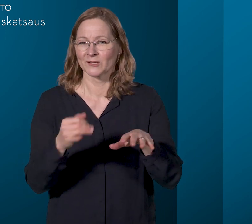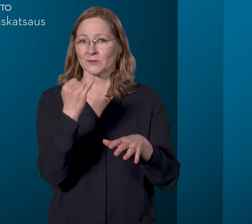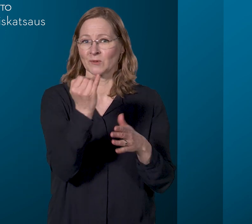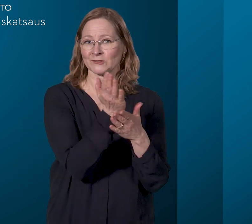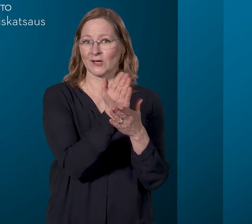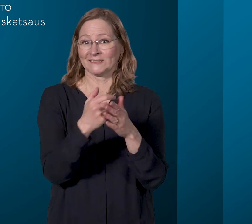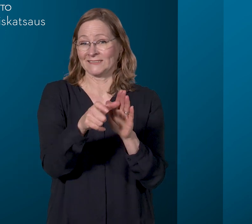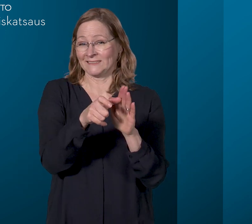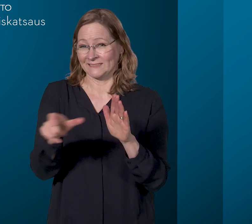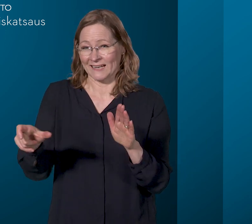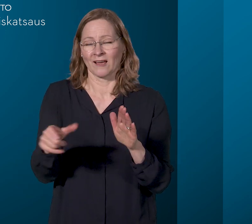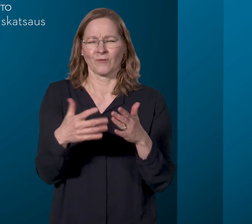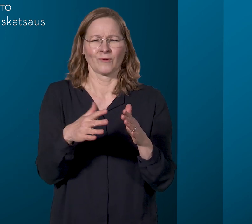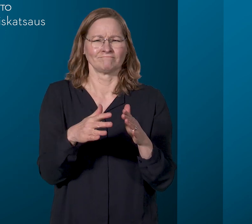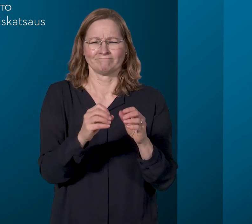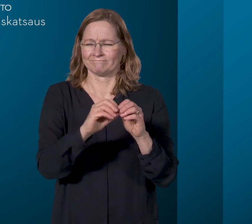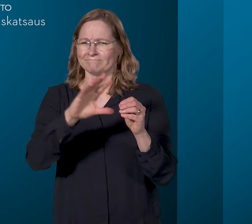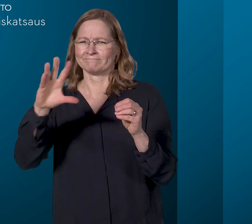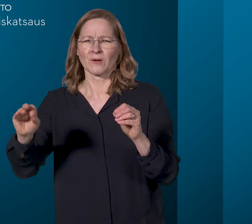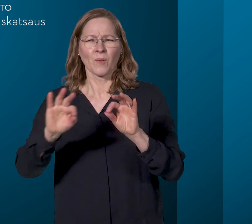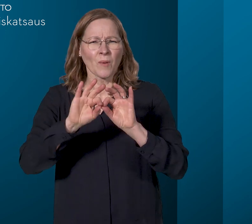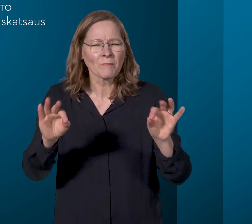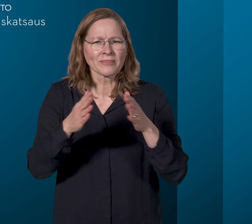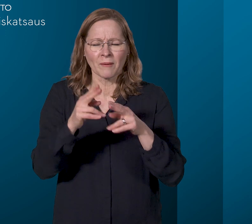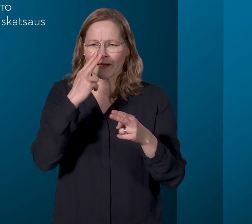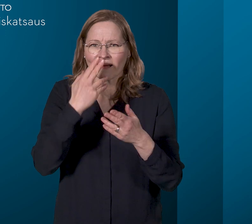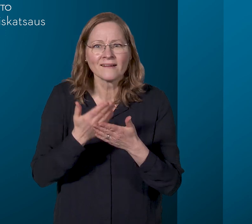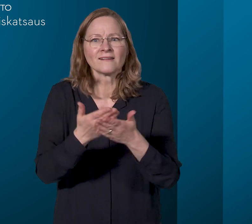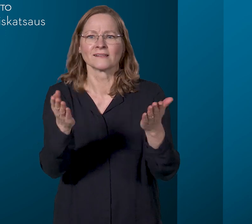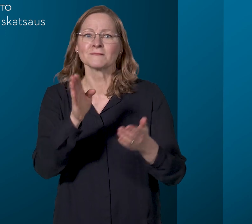Kuusiosainen sarja rakentaa upealla tavalla kuvaa siitä, -